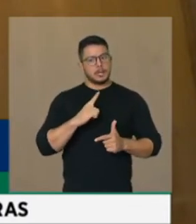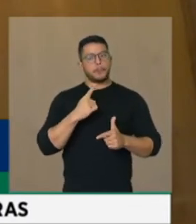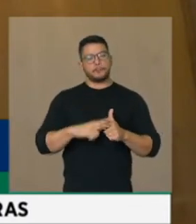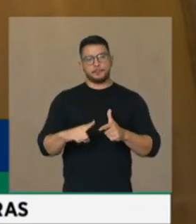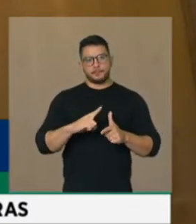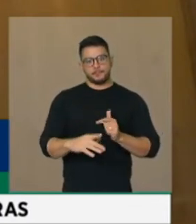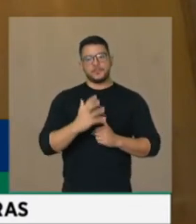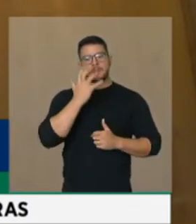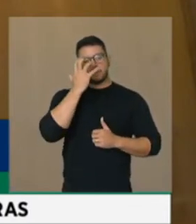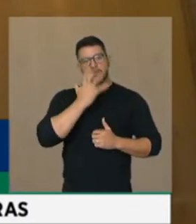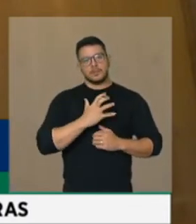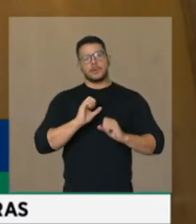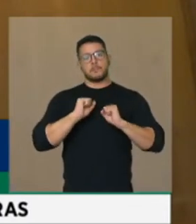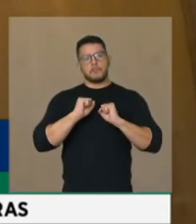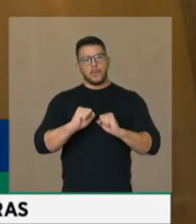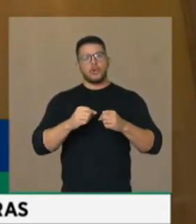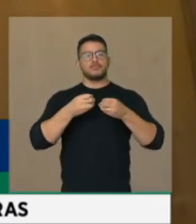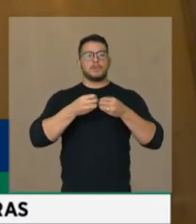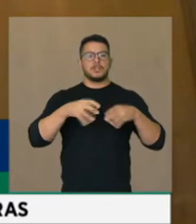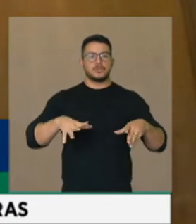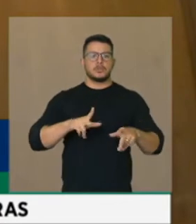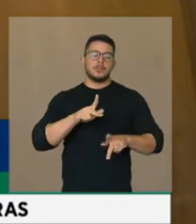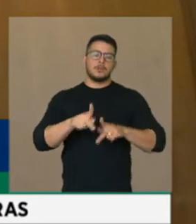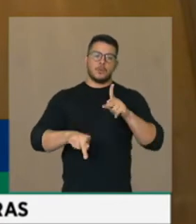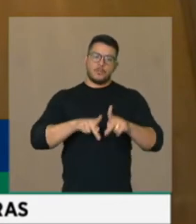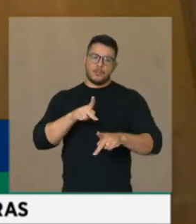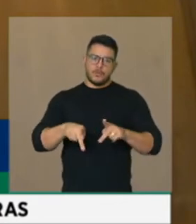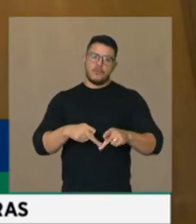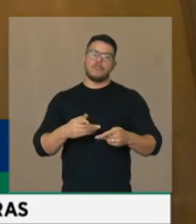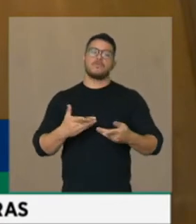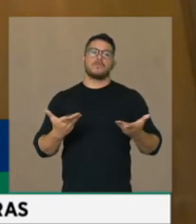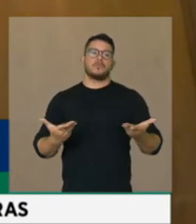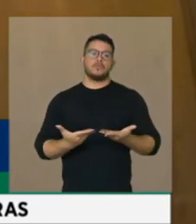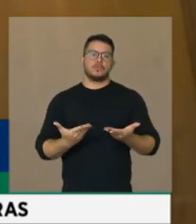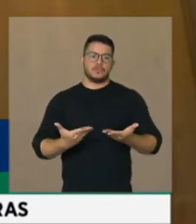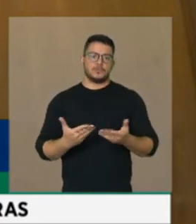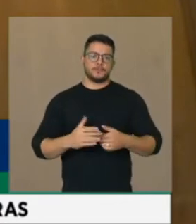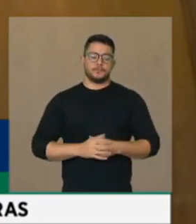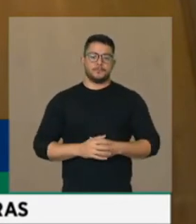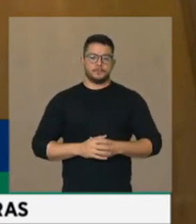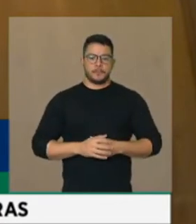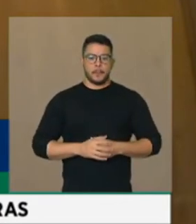ORIENTA O PV? PATRIOTA, PV. COMO ORIENTA A REDE? -- [DEP. JOÊNIA WAPICHANA]: SR. PRESIDENTE, A REDE É NÃO AO ATENDIMENTO DE